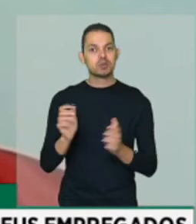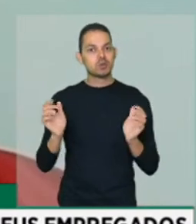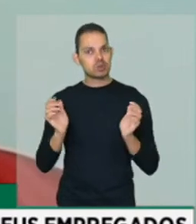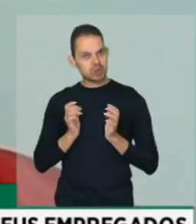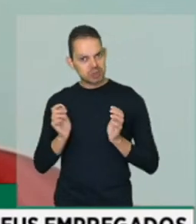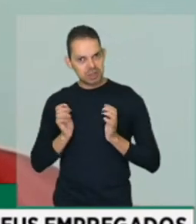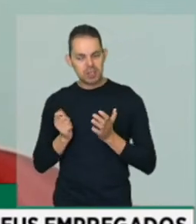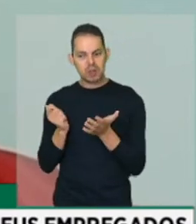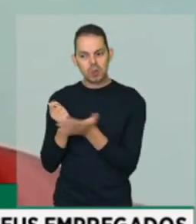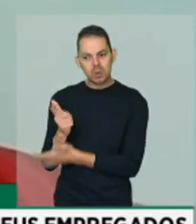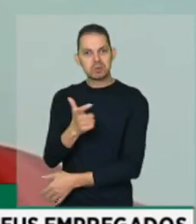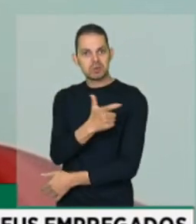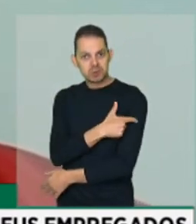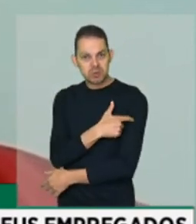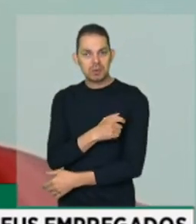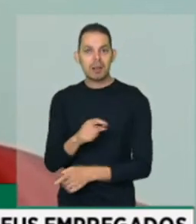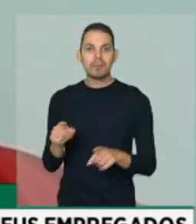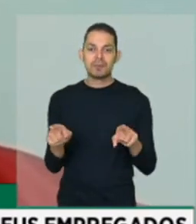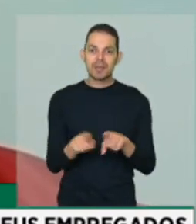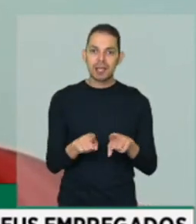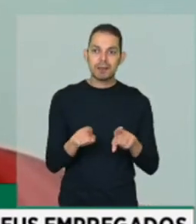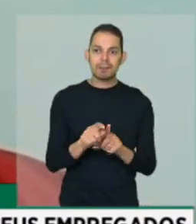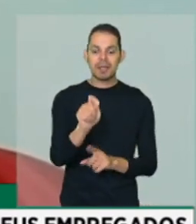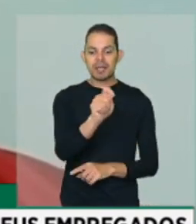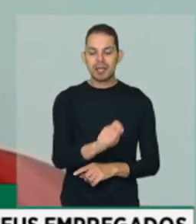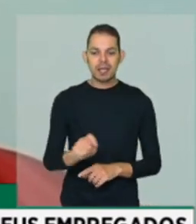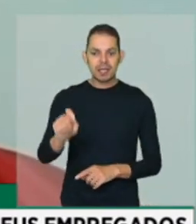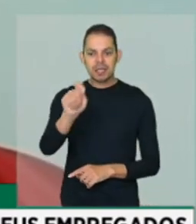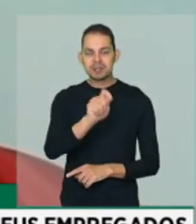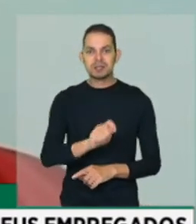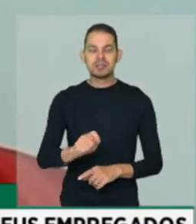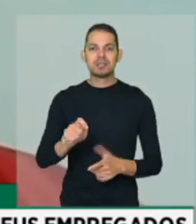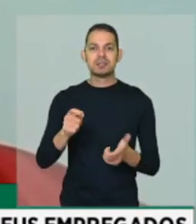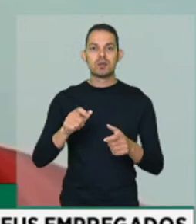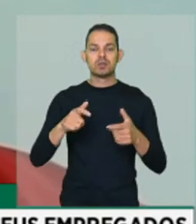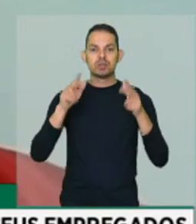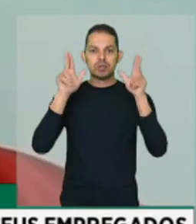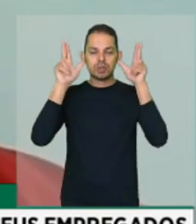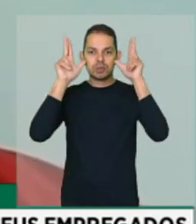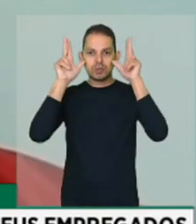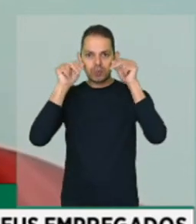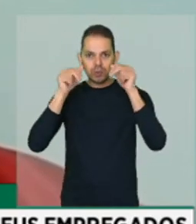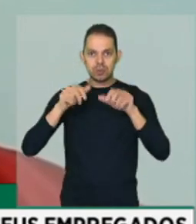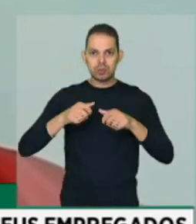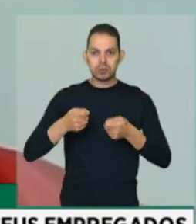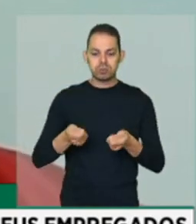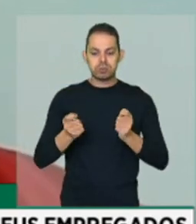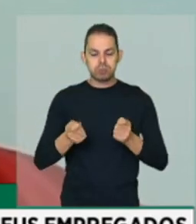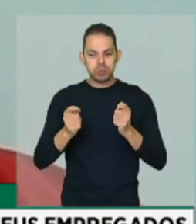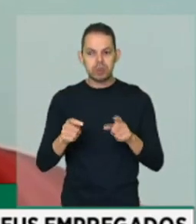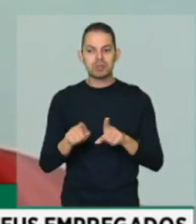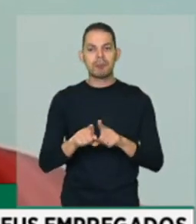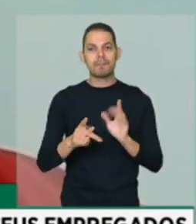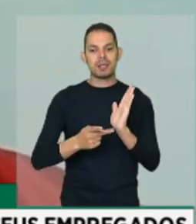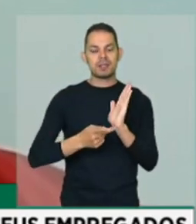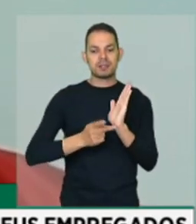GARANTIRIA QUE NÃO APENAS OS RICOS PUDESSEM COMPRAR A VACINA, TAMBÉM ASSOCIAÇÕES DE CARROCEIROS, DE SINDICATOS, COMO A RELATORA DISSE QUE ESSE